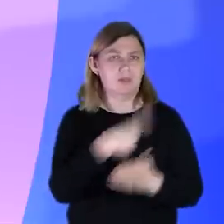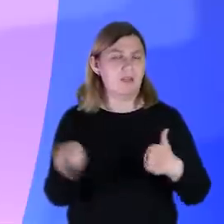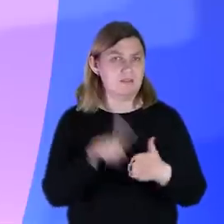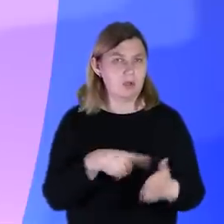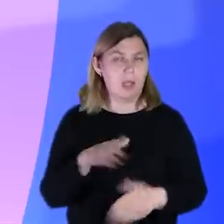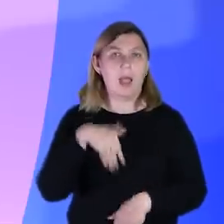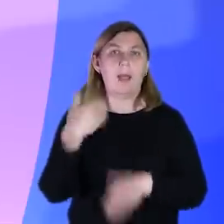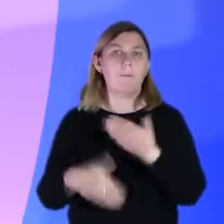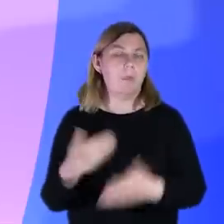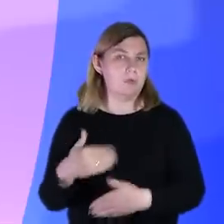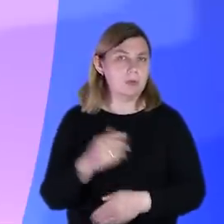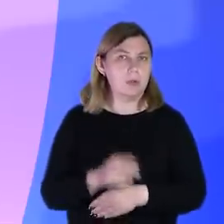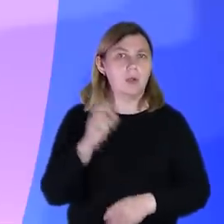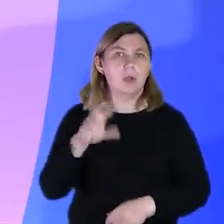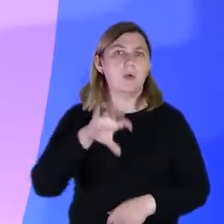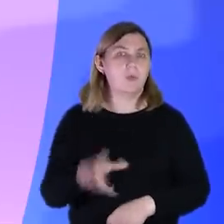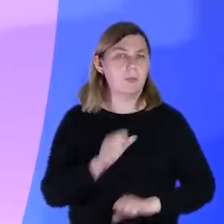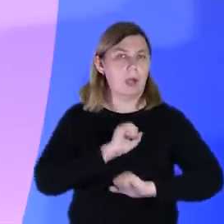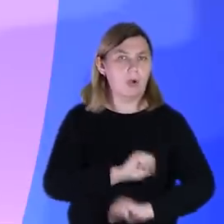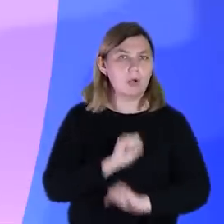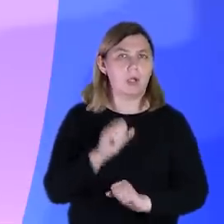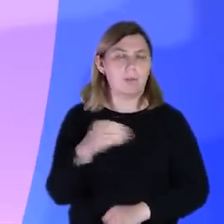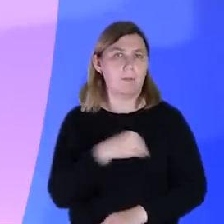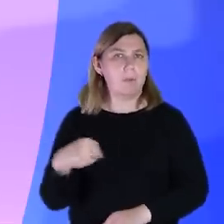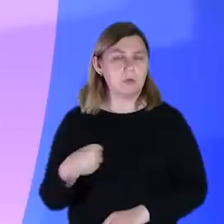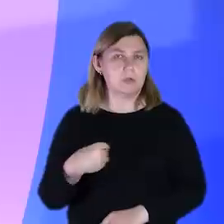No, a później Korpus ochraniał granice Drugiej Rzeczpospolitej,